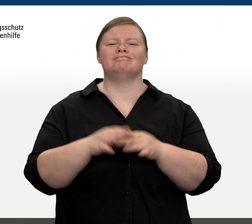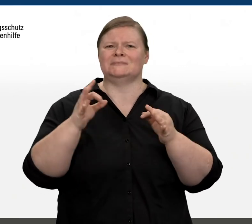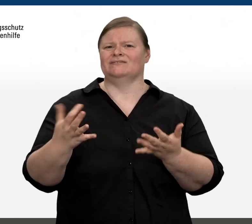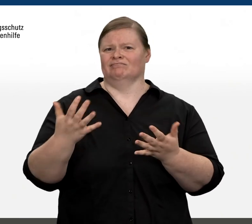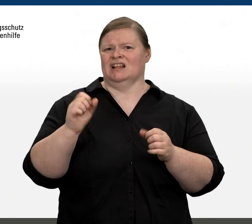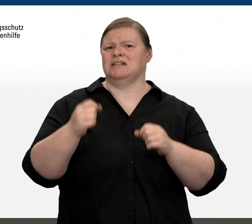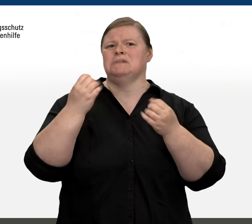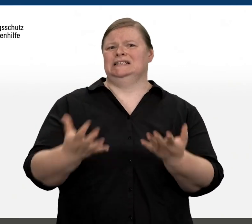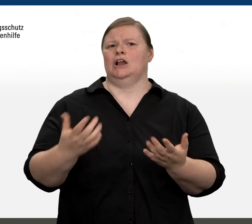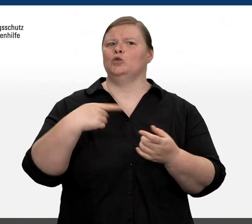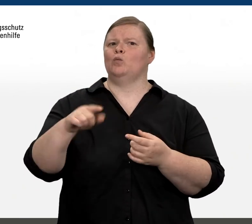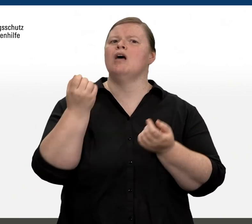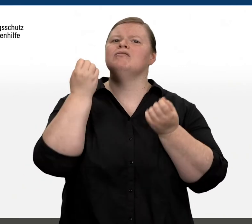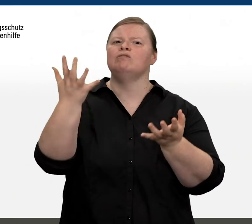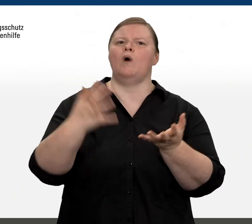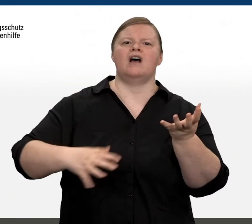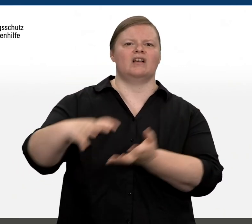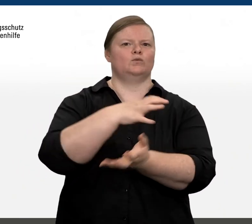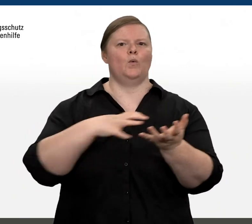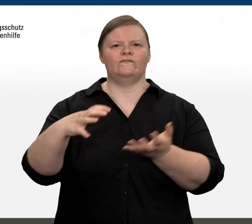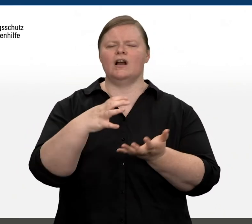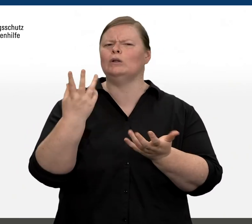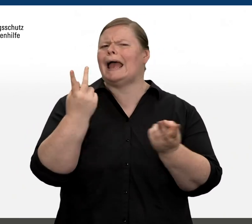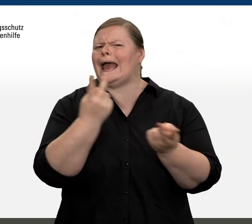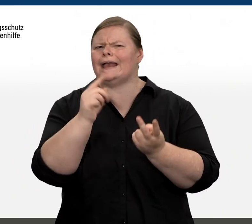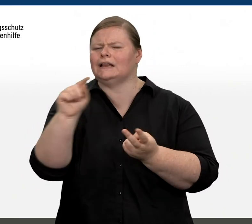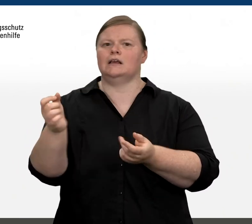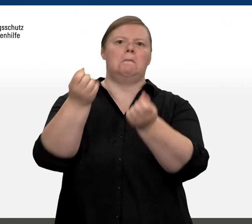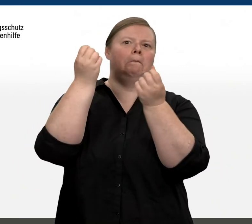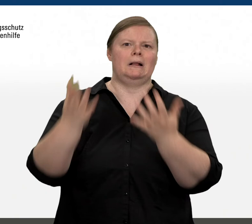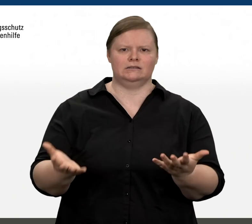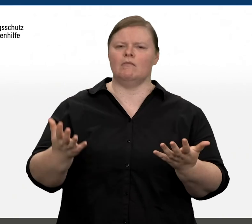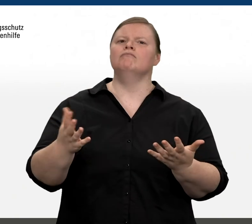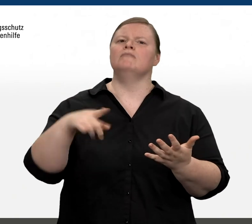Wenn Sie aufgrund von Naturkatastrophen oder ähnlichem von